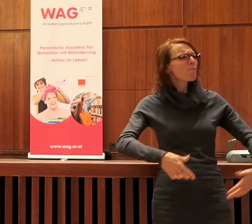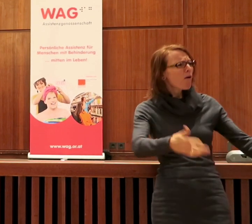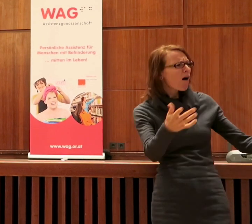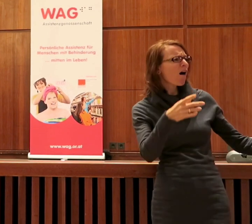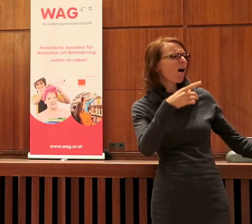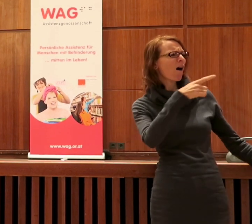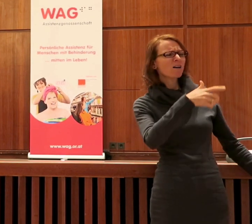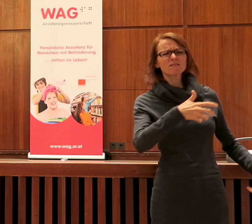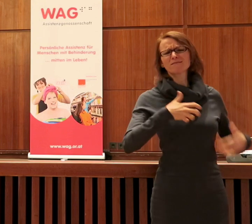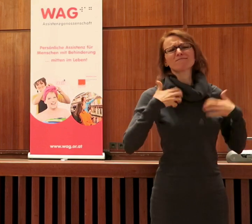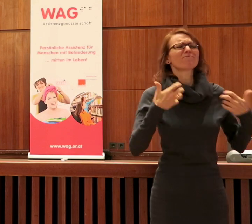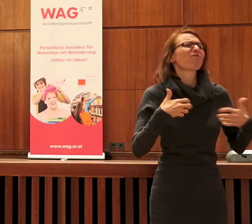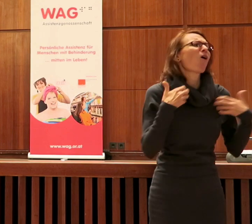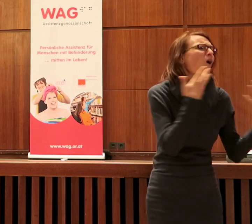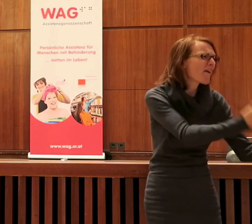"Sei froh, dass du das nicht sehen musst."